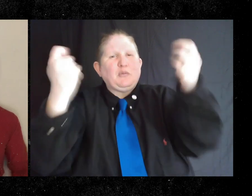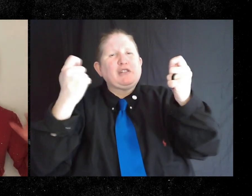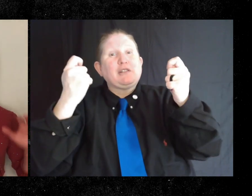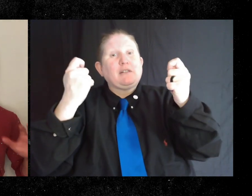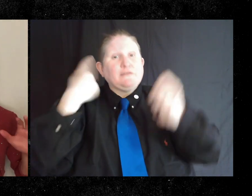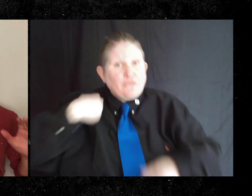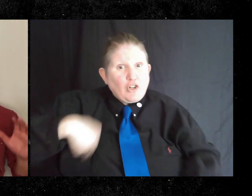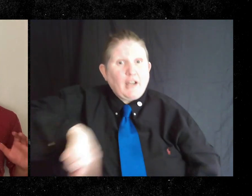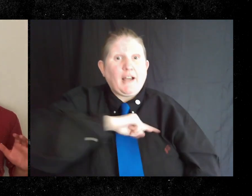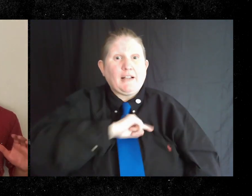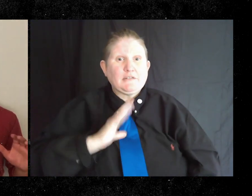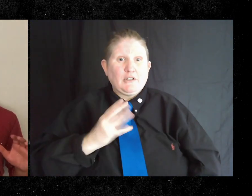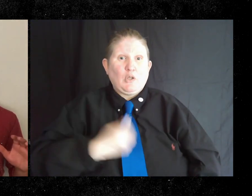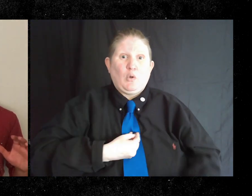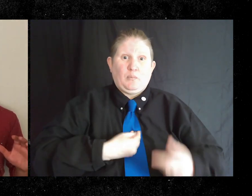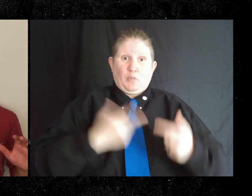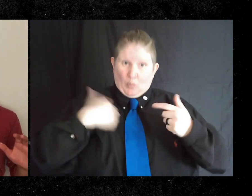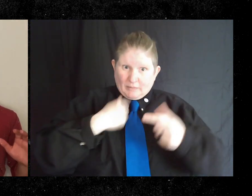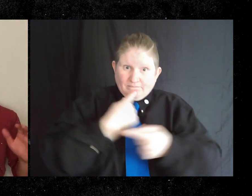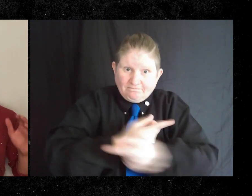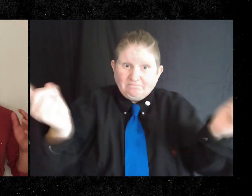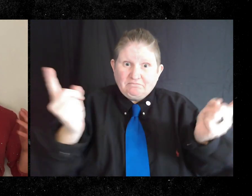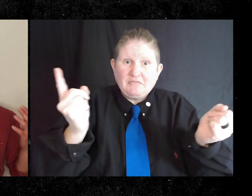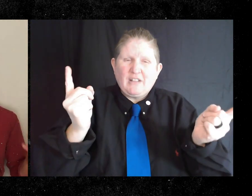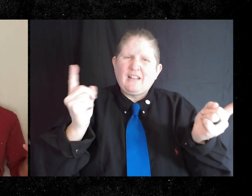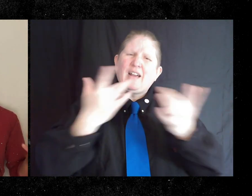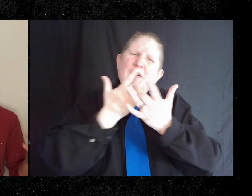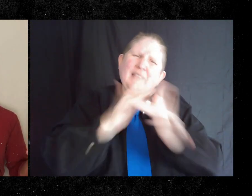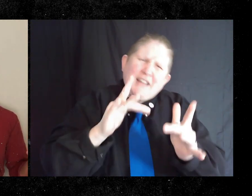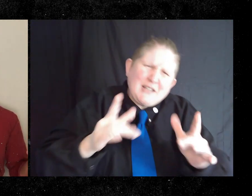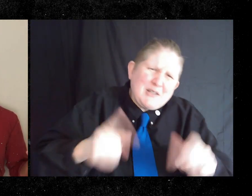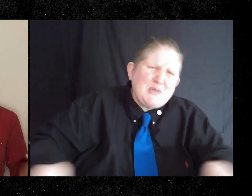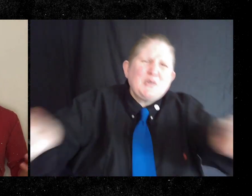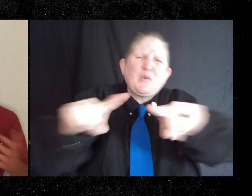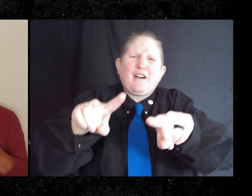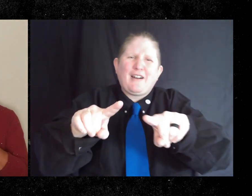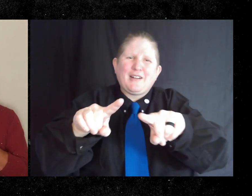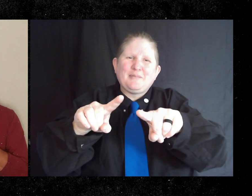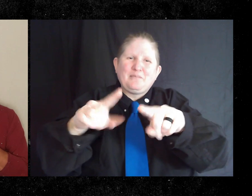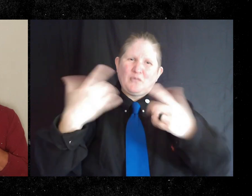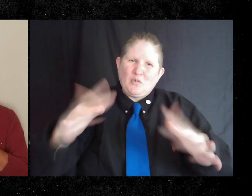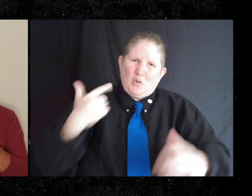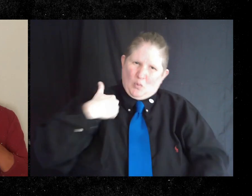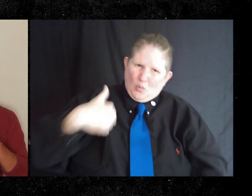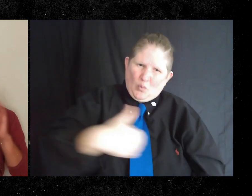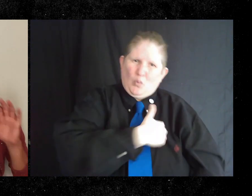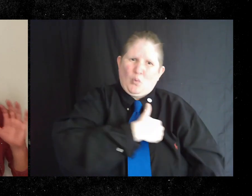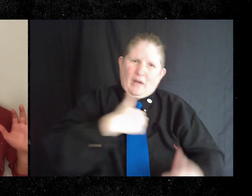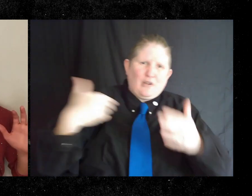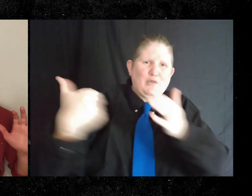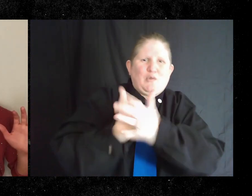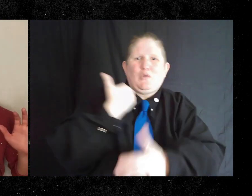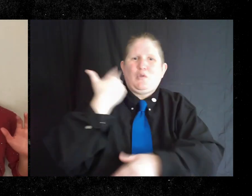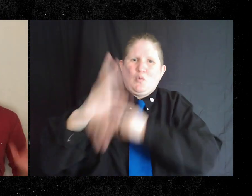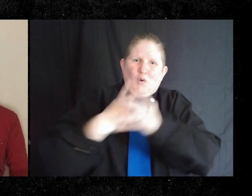porque esta noche le decimos al mundo lo afortunado que eres, que somos constructores de nuevos mundos,